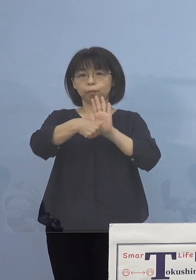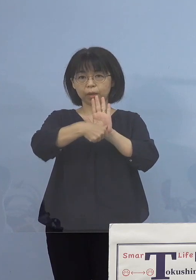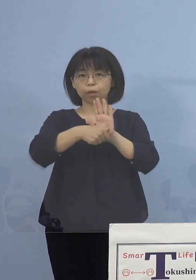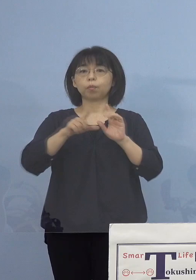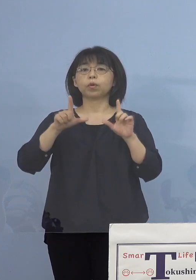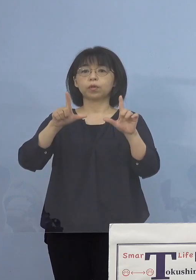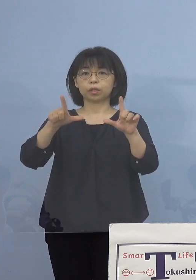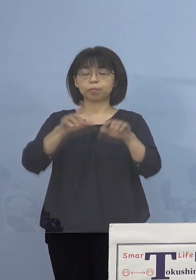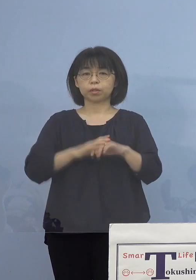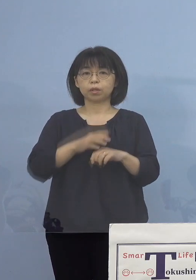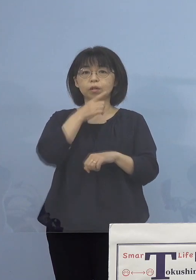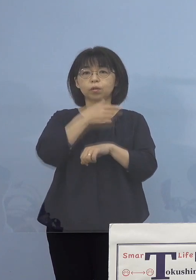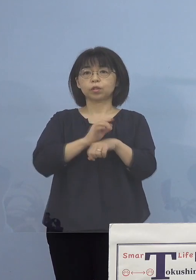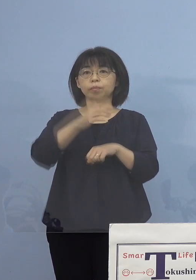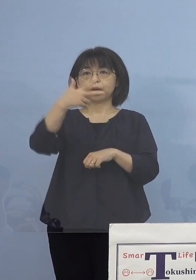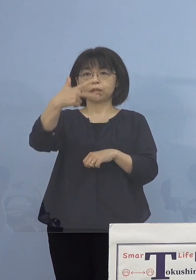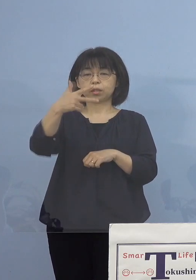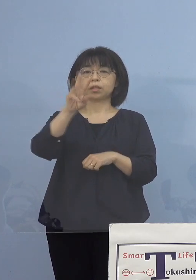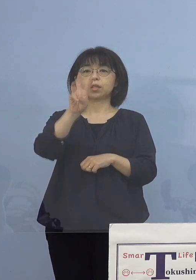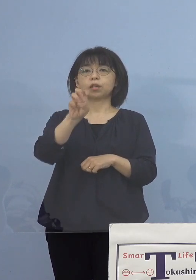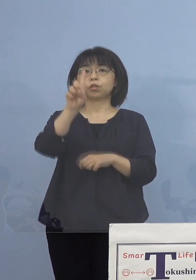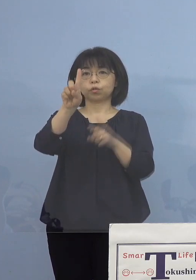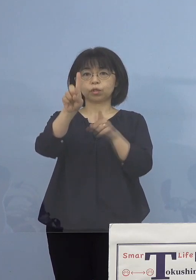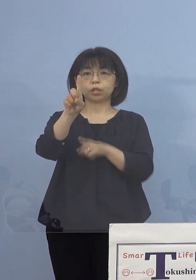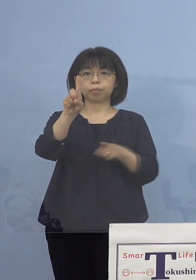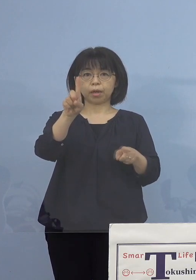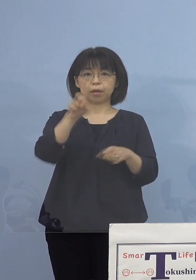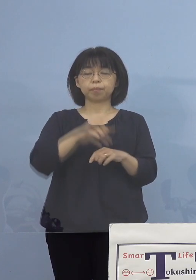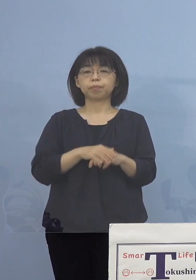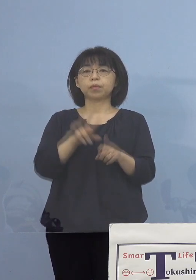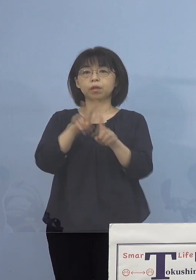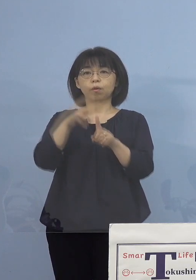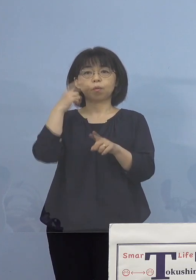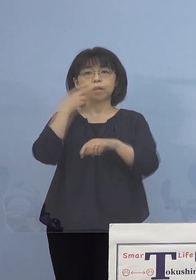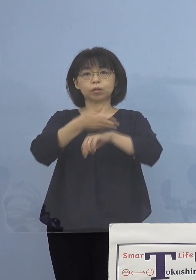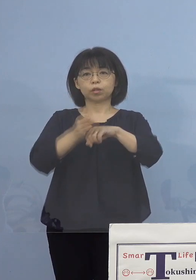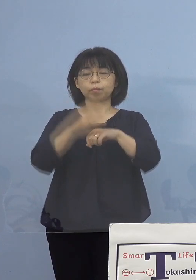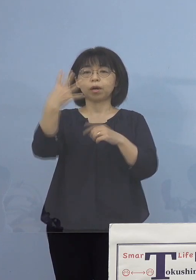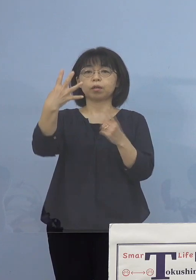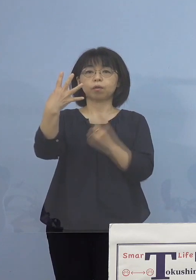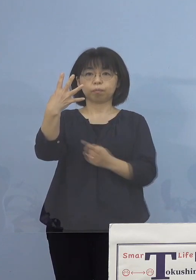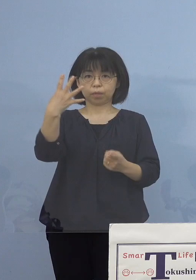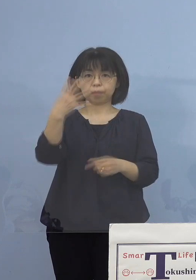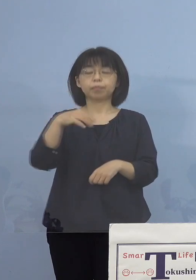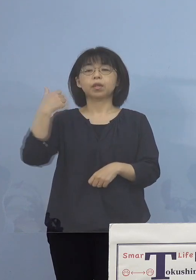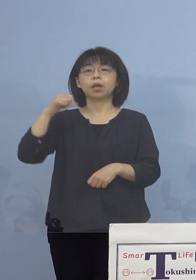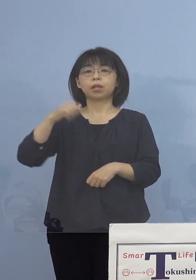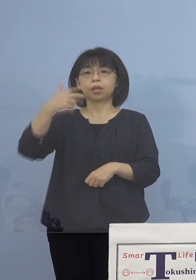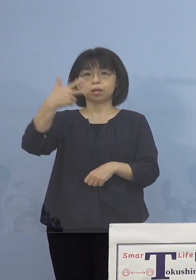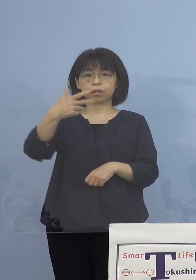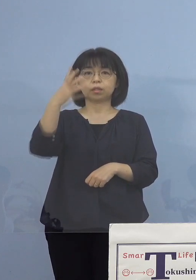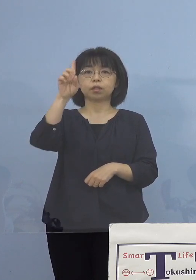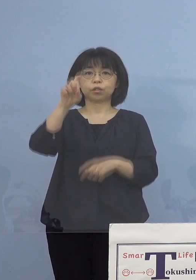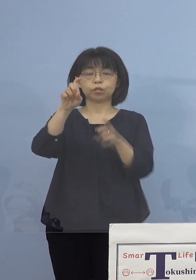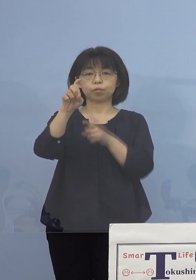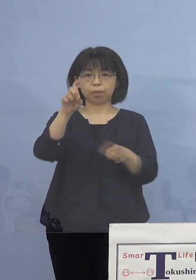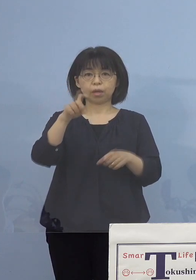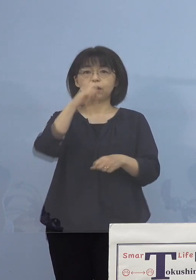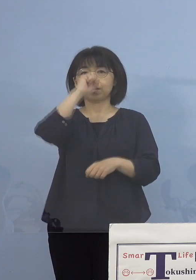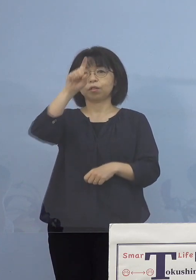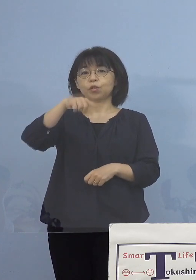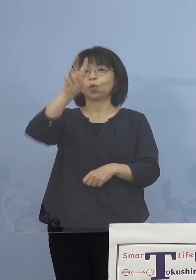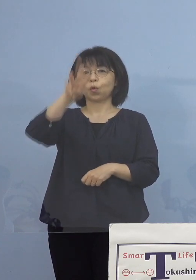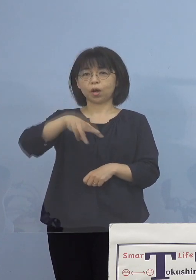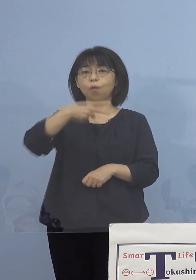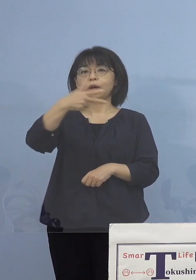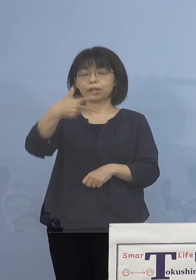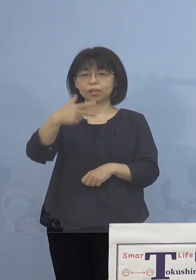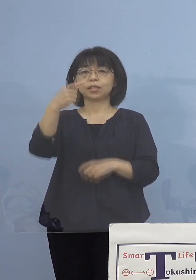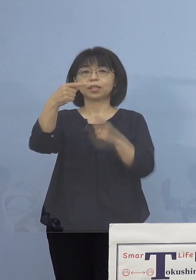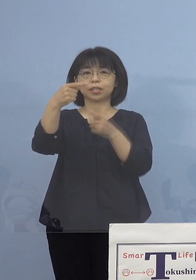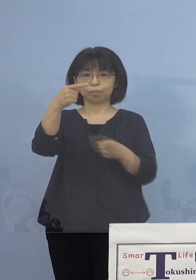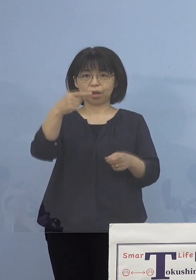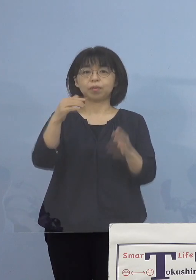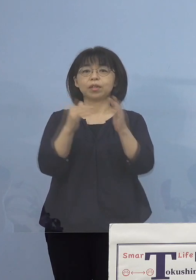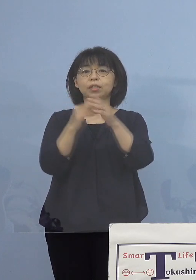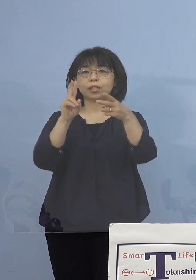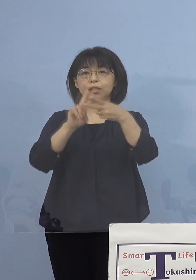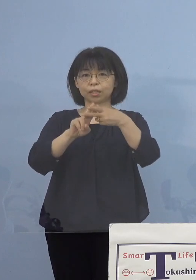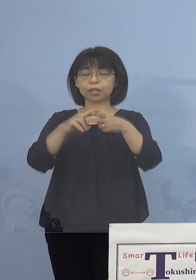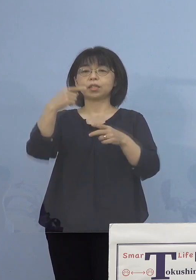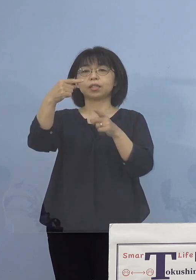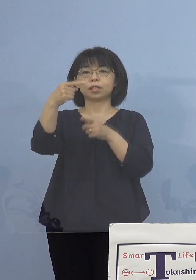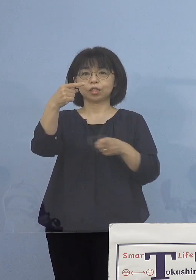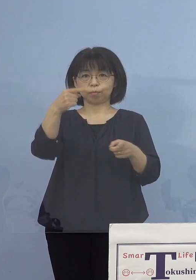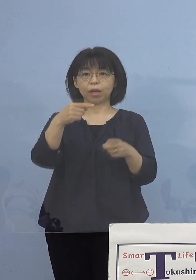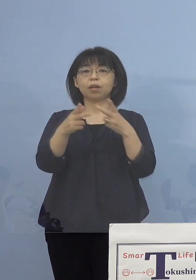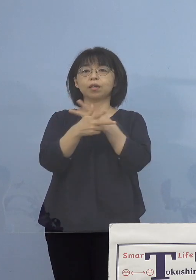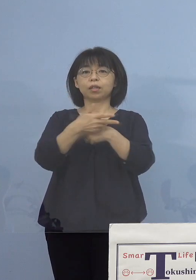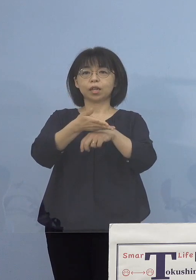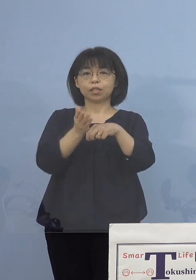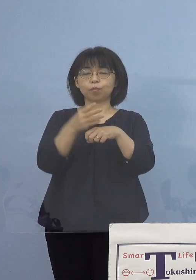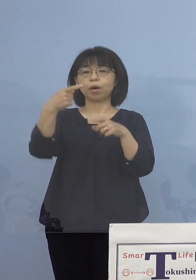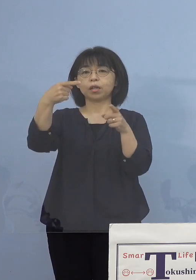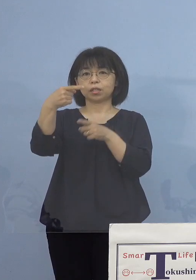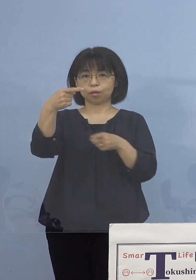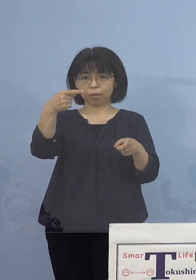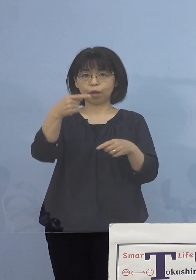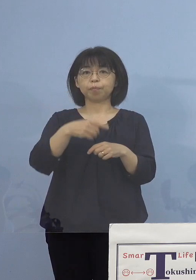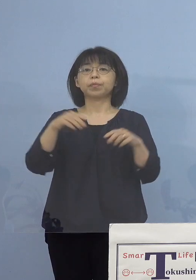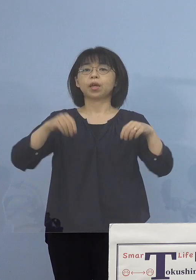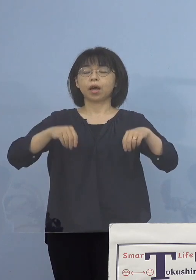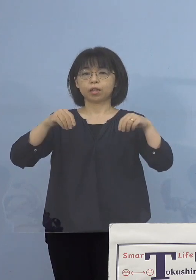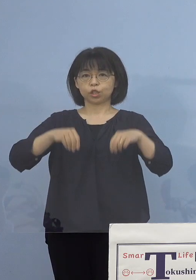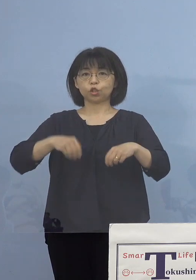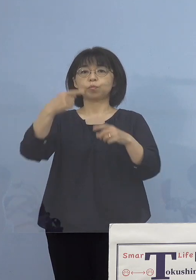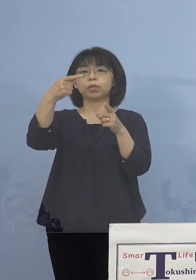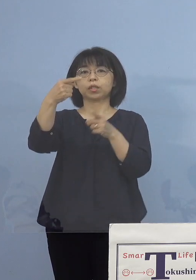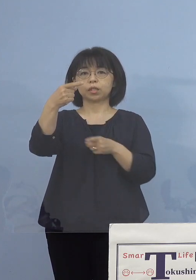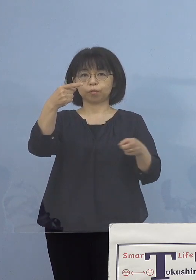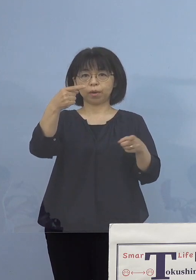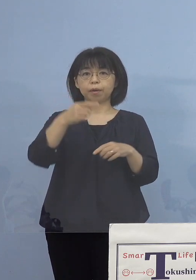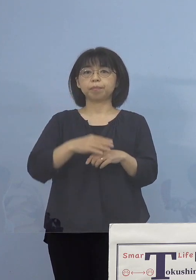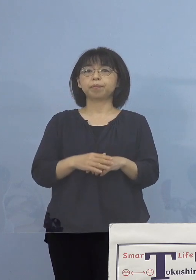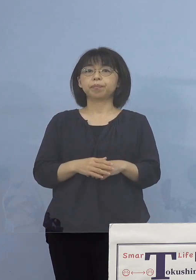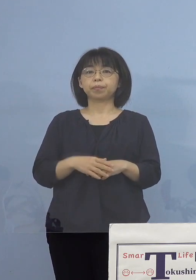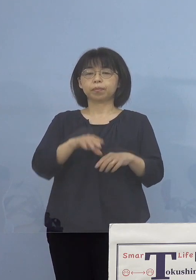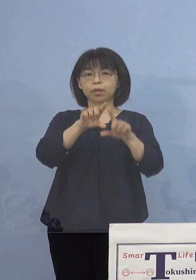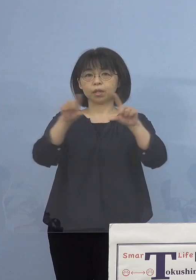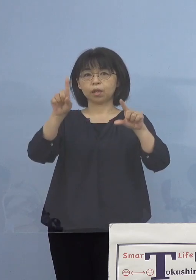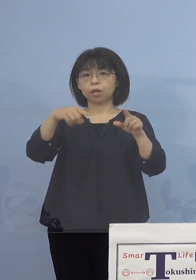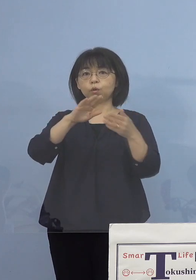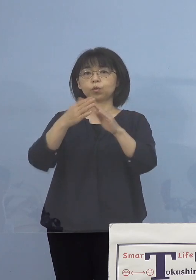徳島市31名、小松島市4名、阿南市10名、吉野川市1名 石井町1名、北島町1名、藍住町1名、板野町1名